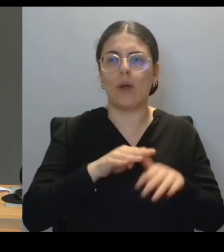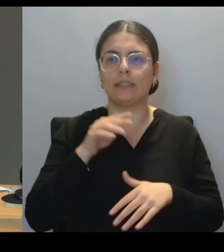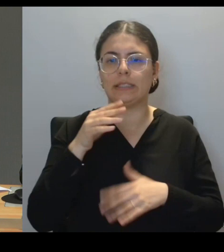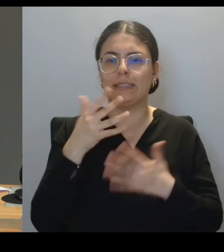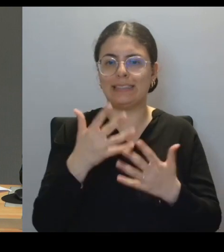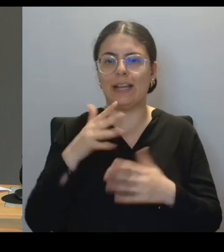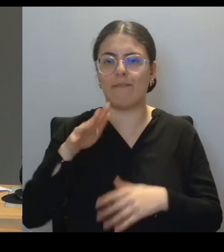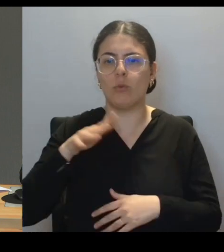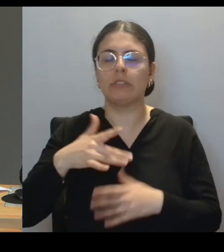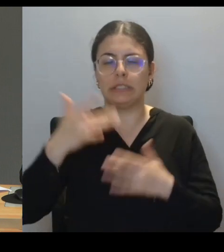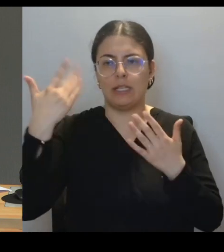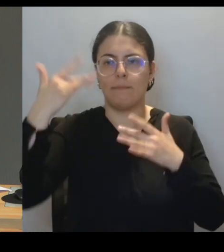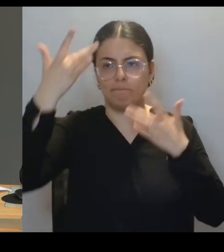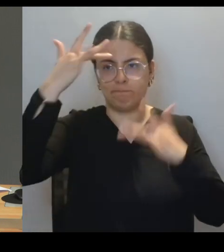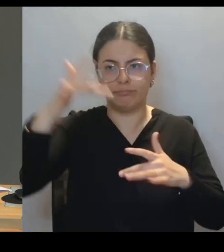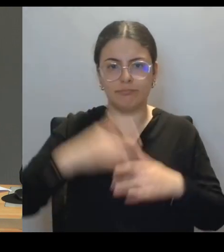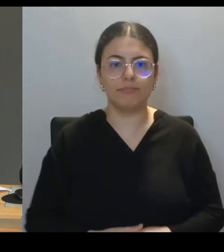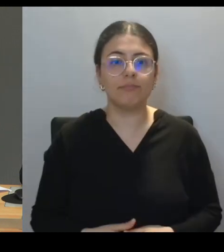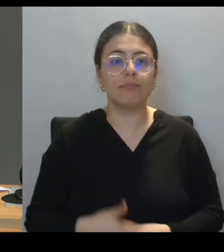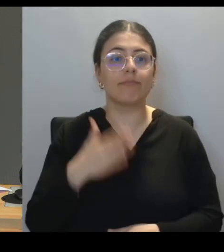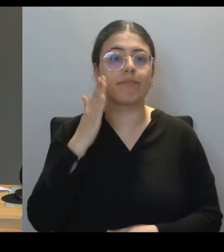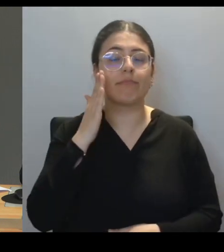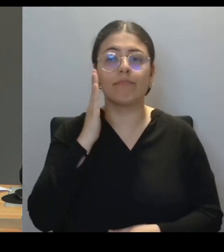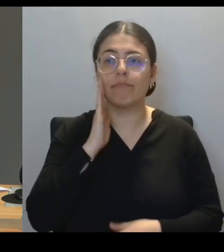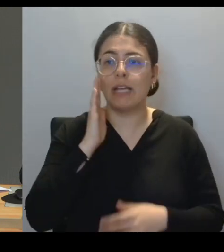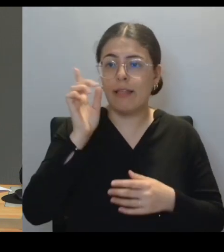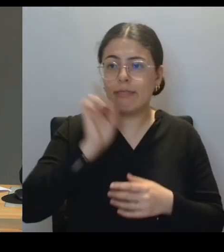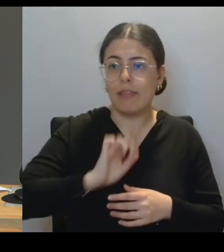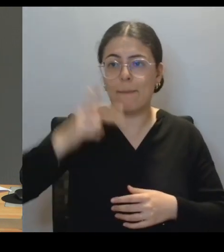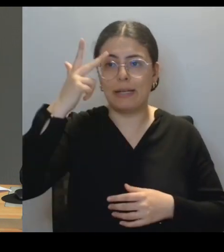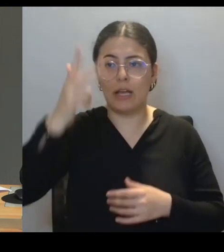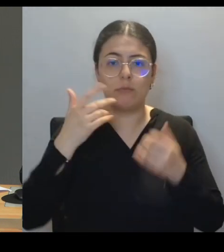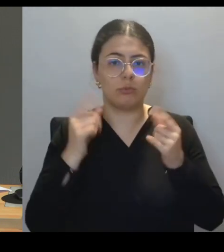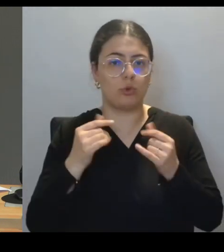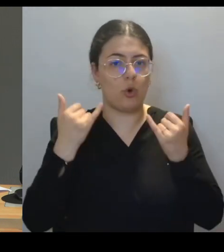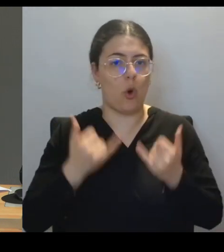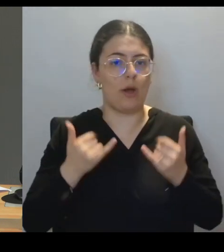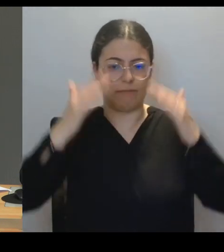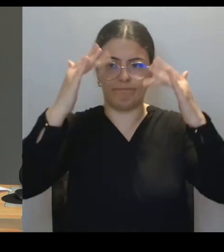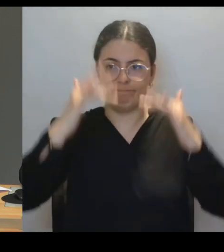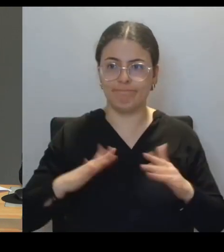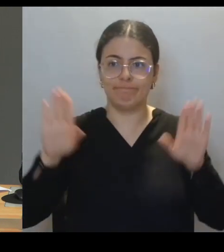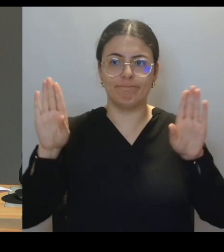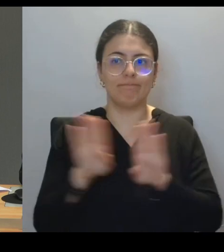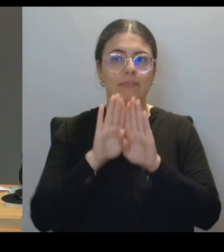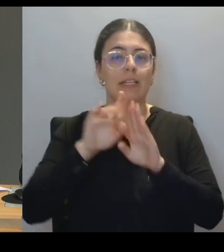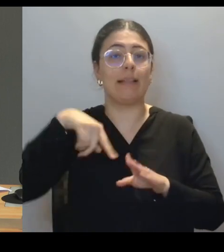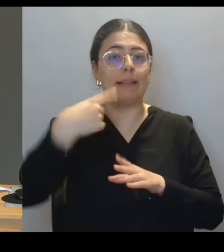unserer heutigen Tagesordnung. Die nächste Plenarsitzung findet am Donnerstag, den 18. April 2024 um 10:00 statt.